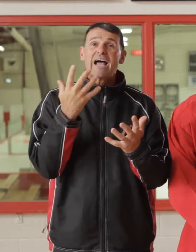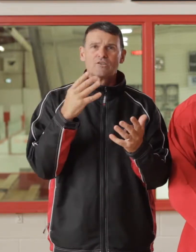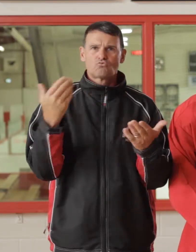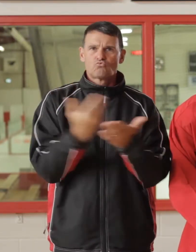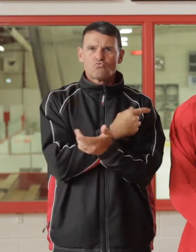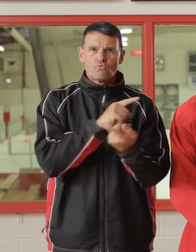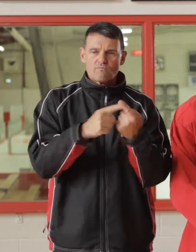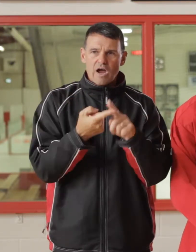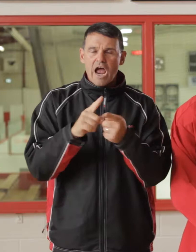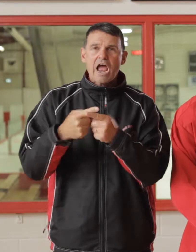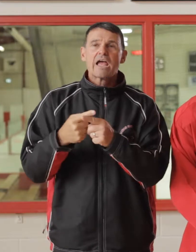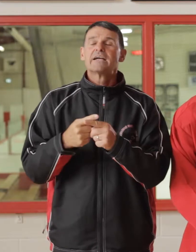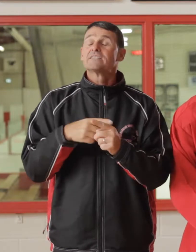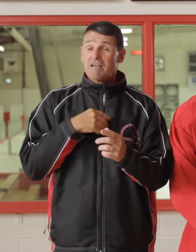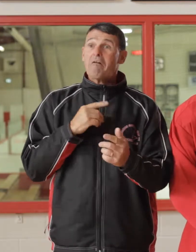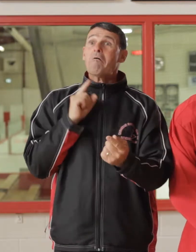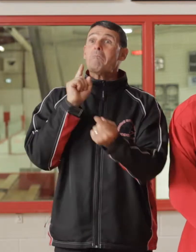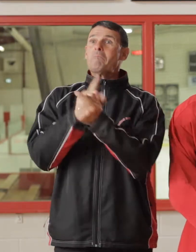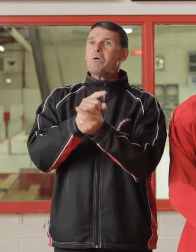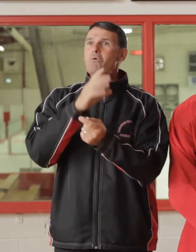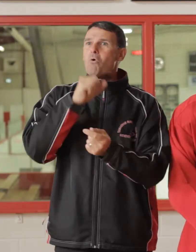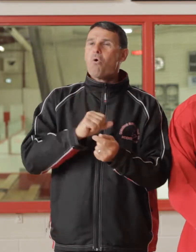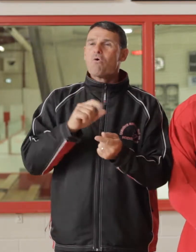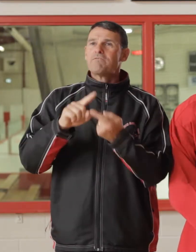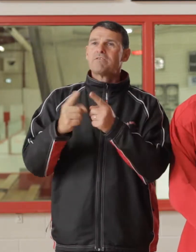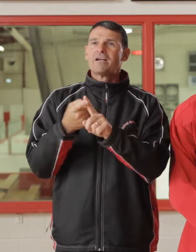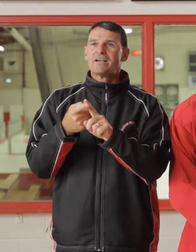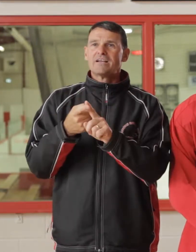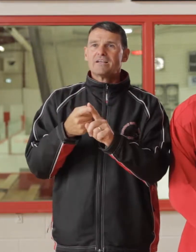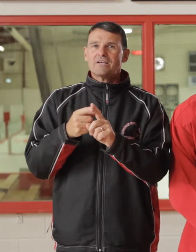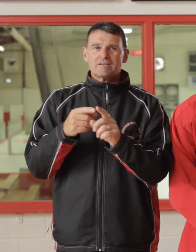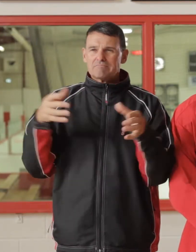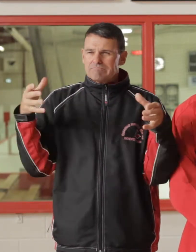d'anciens amis afin de, espérons-le, ramener l'or d'un des championnats ou